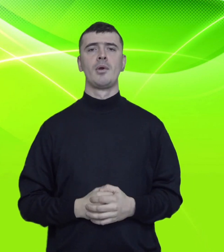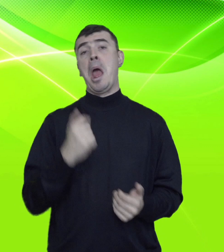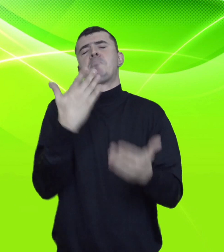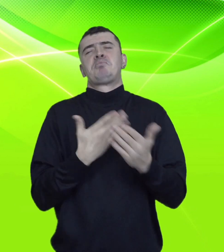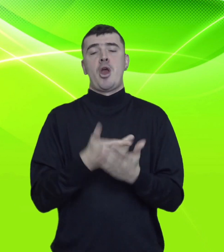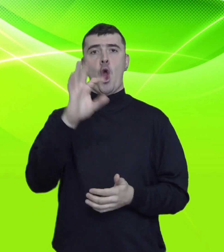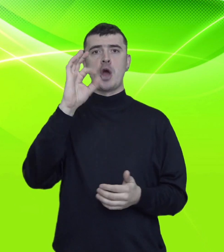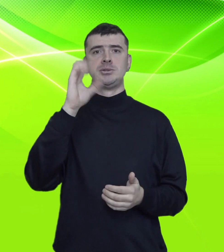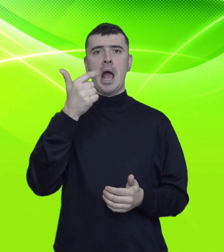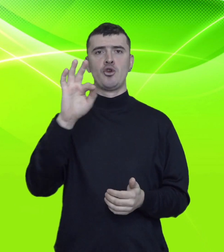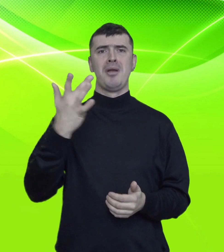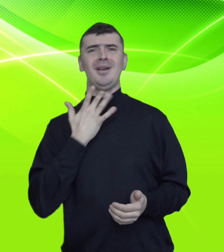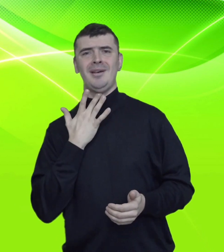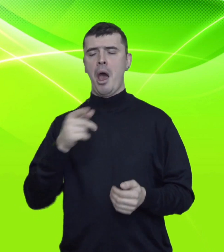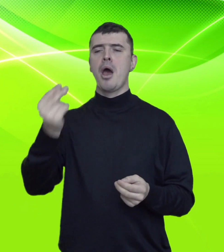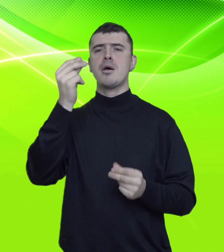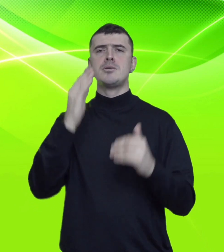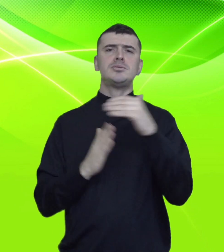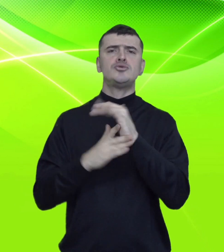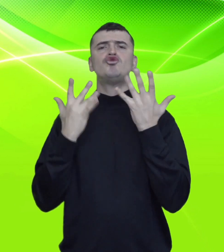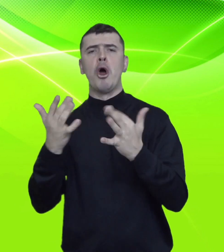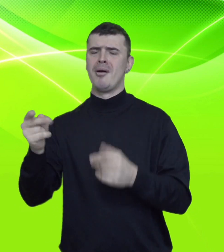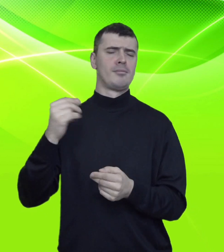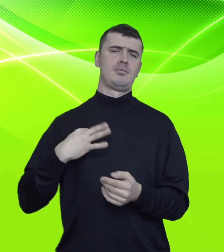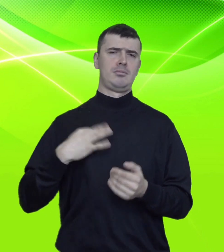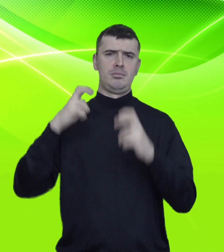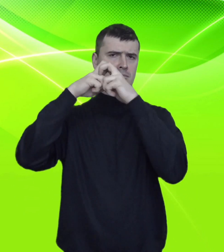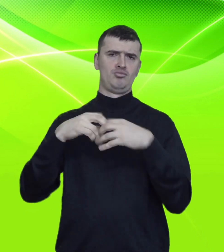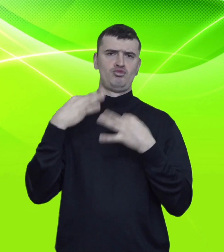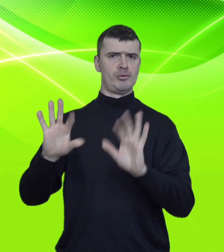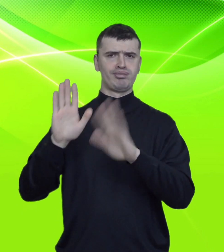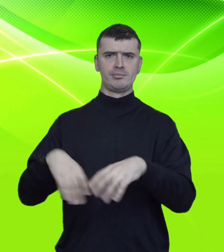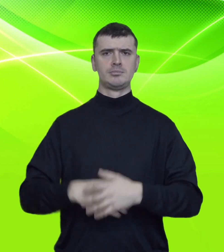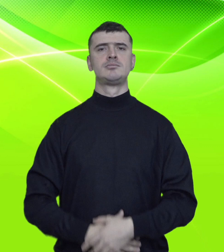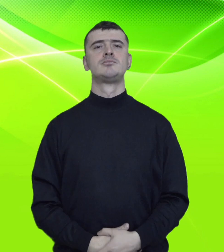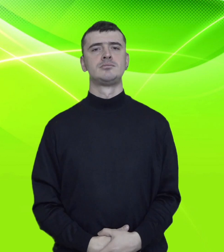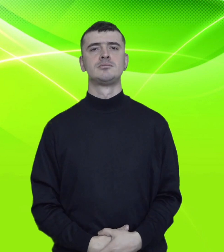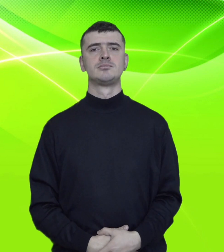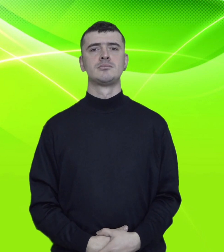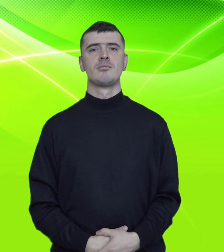(а в отношении ОСАГО – независимо от суммы требования).